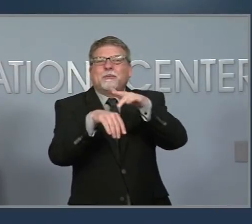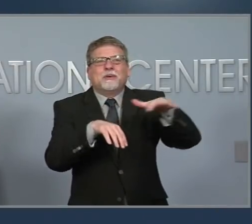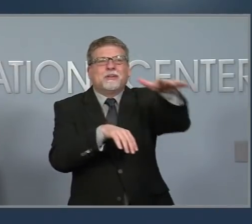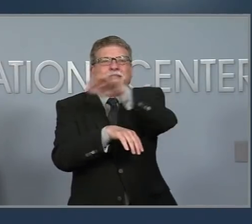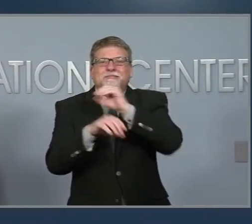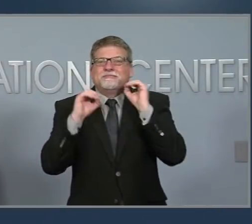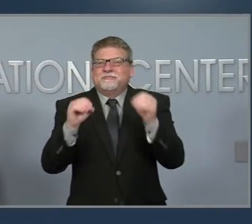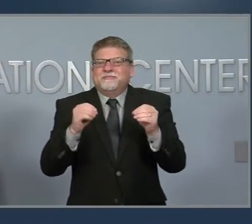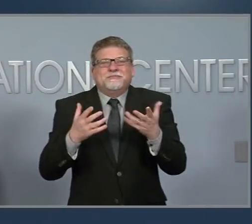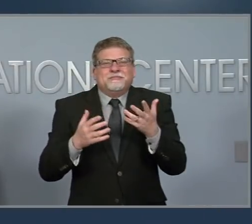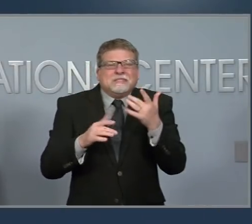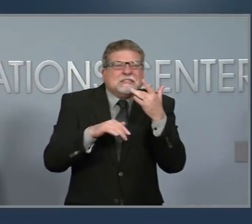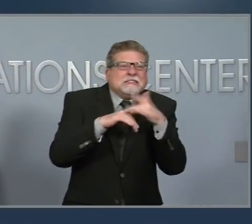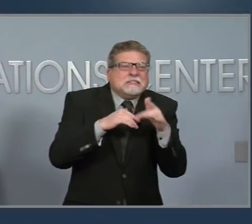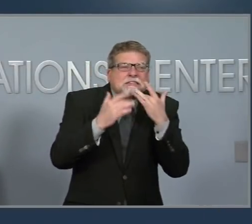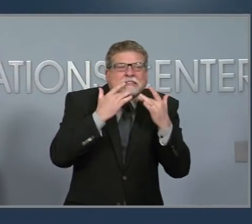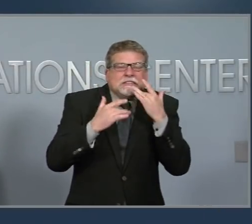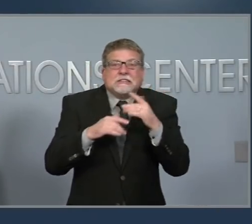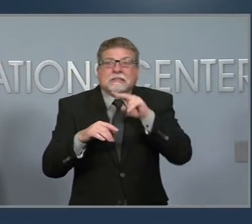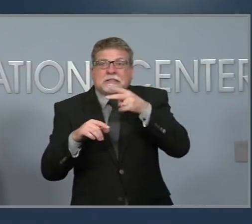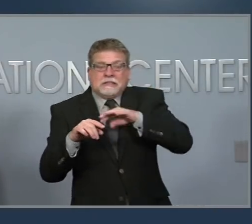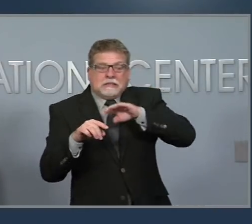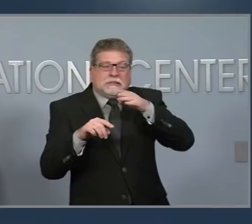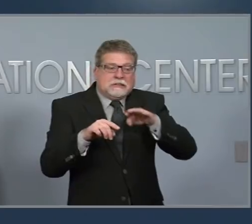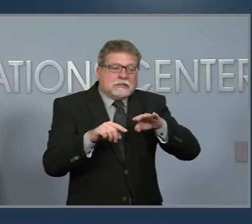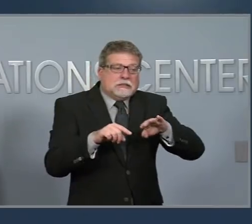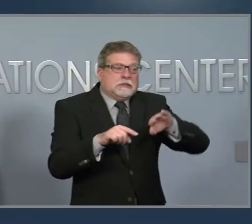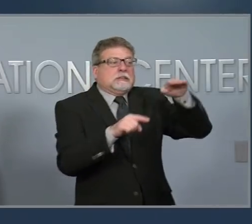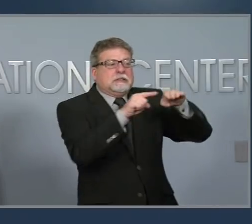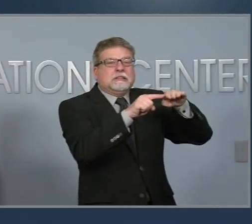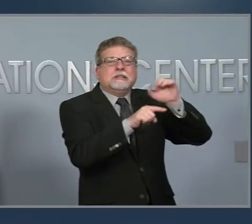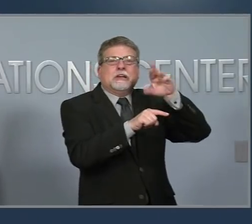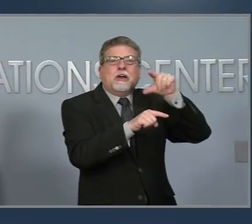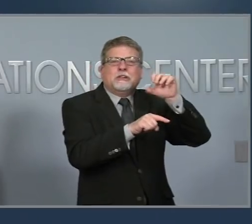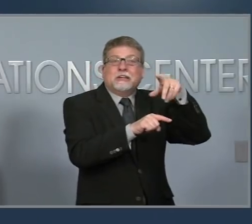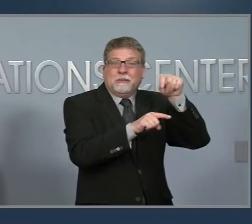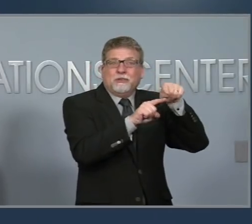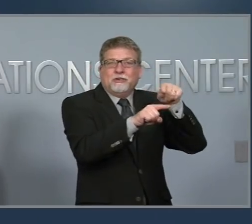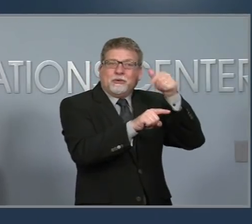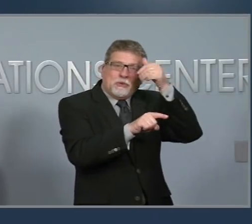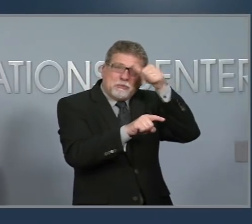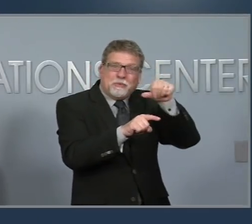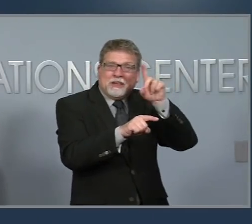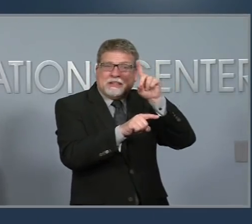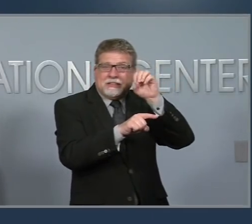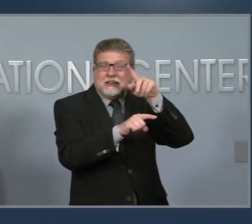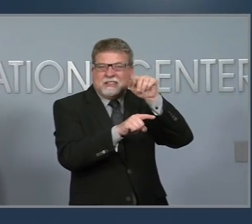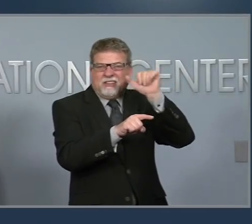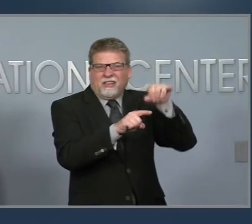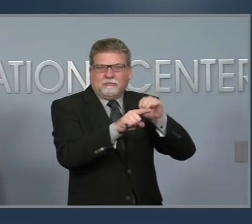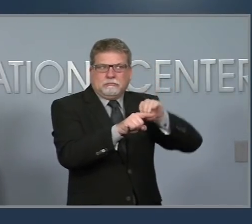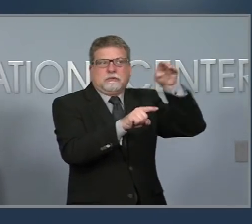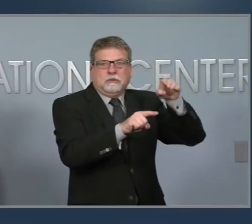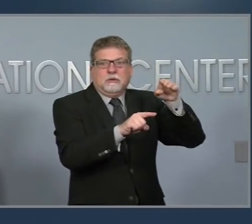todos los días desde que tuvimos nuestro primer caso en marzo del dos mil veinte. Nuestro primer pico en casos fue en enero del dos mil veintiuno.